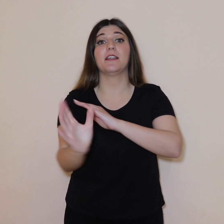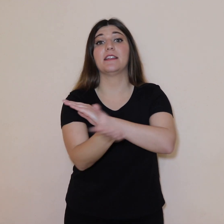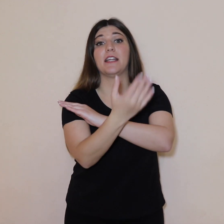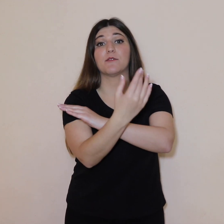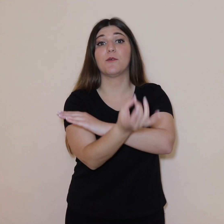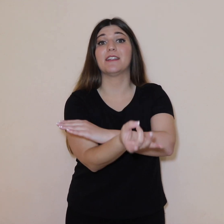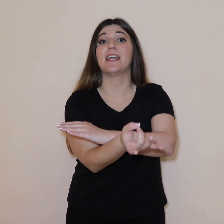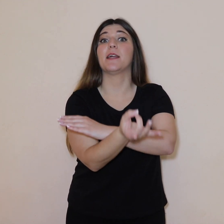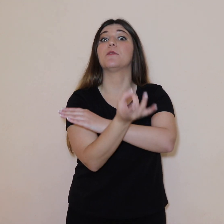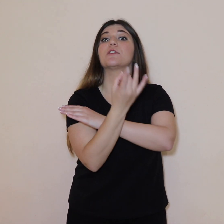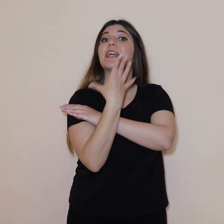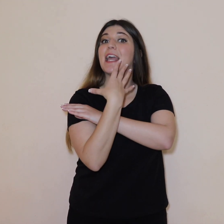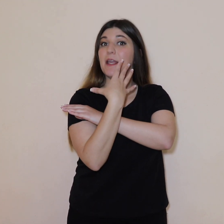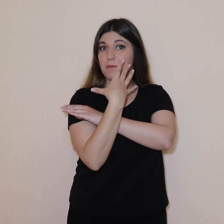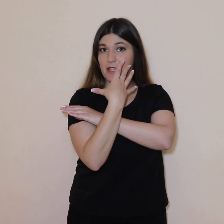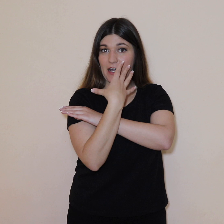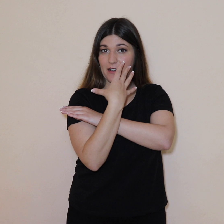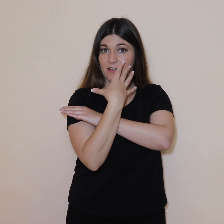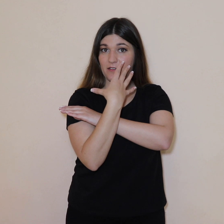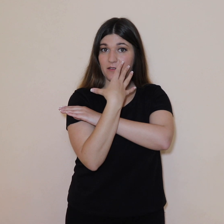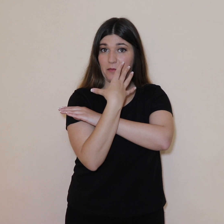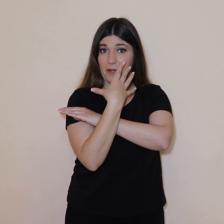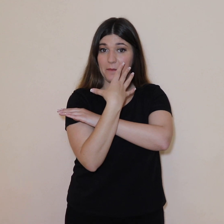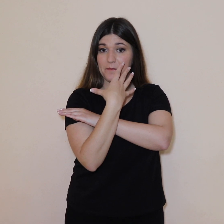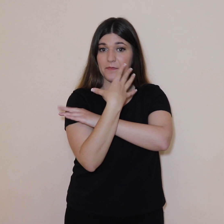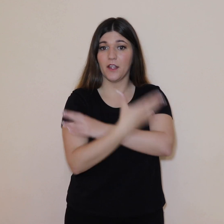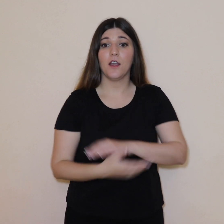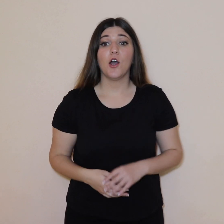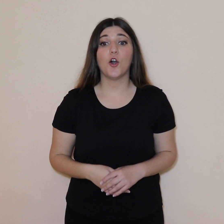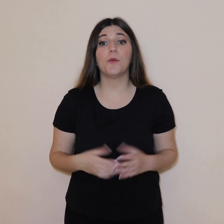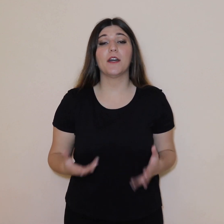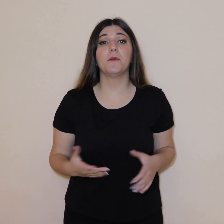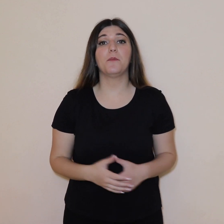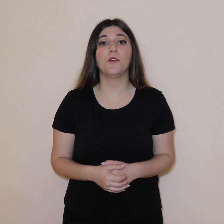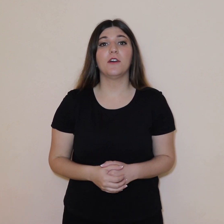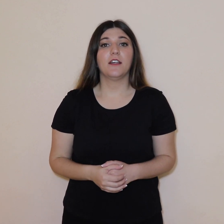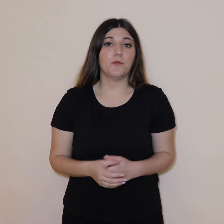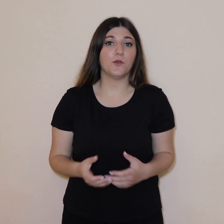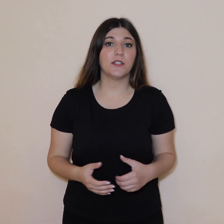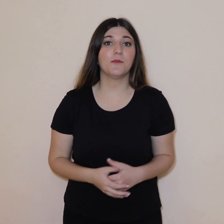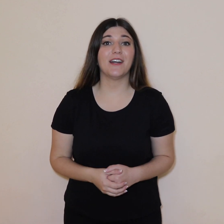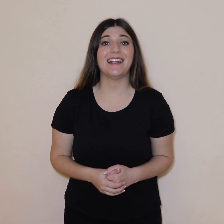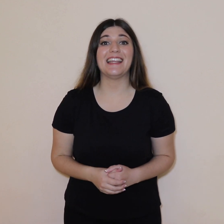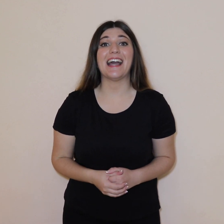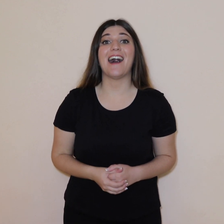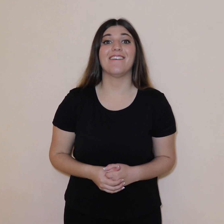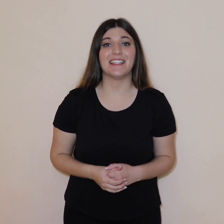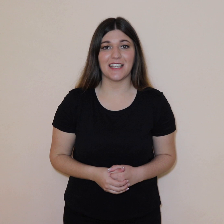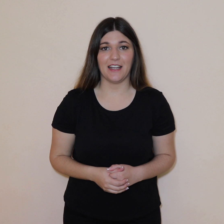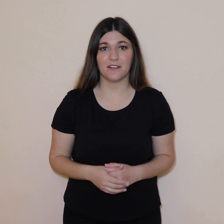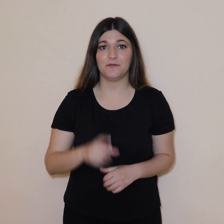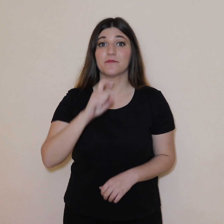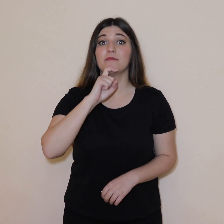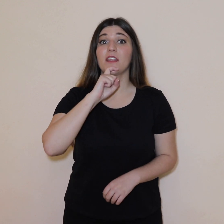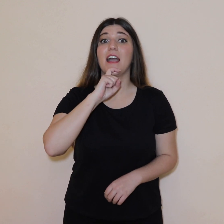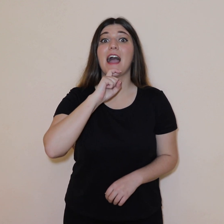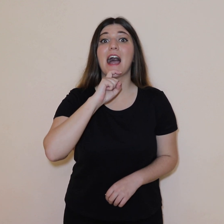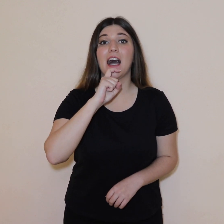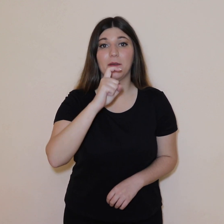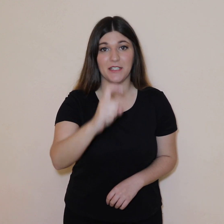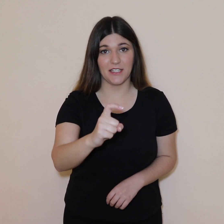daríamos la vuelta y haríamos "enviar". ¿Bien? O por ejemplo, por último, el de "avisar". Avisar.